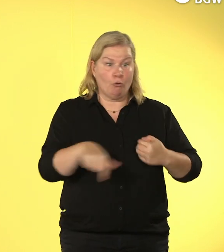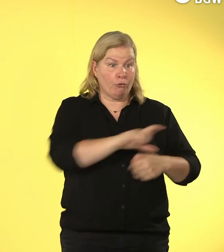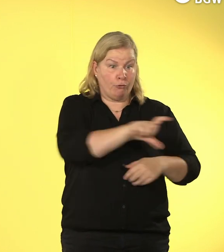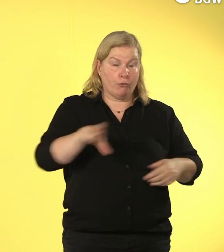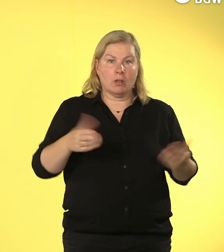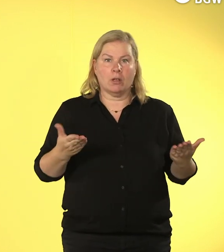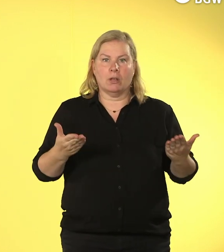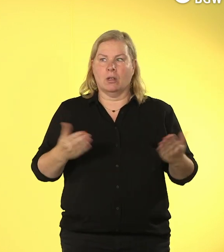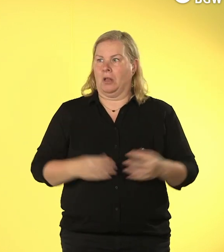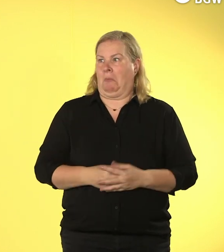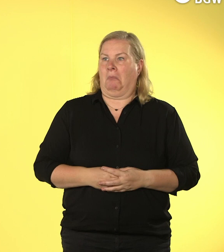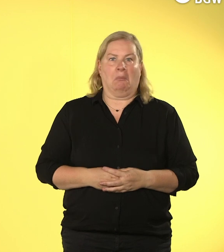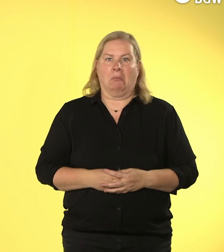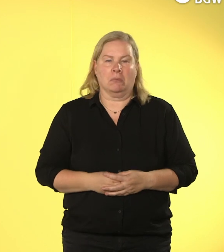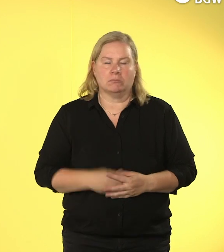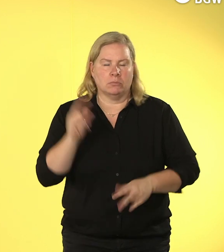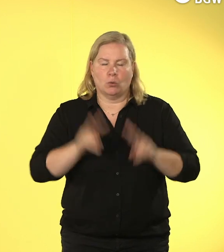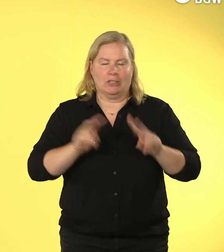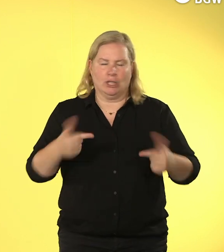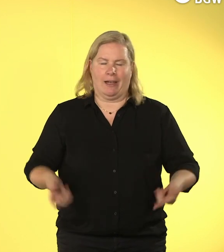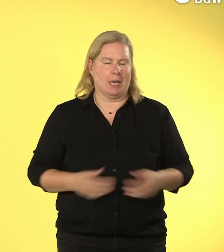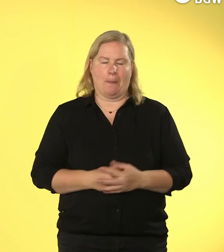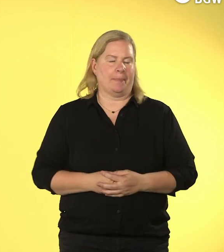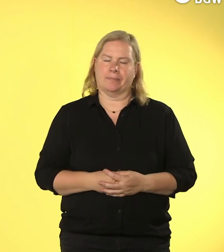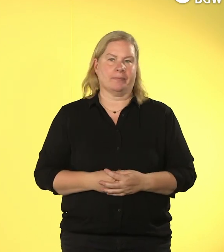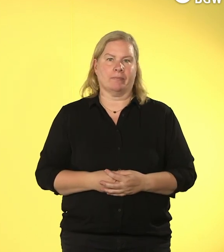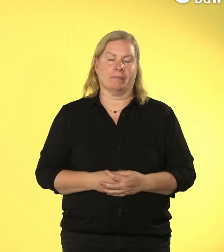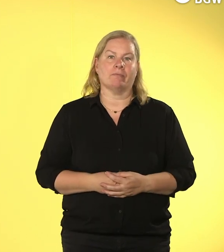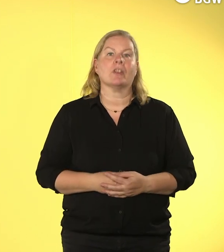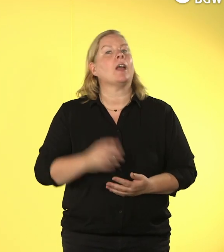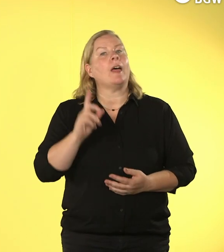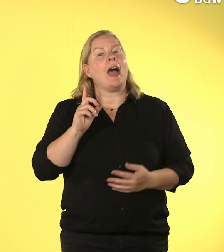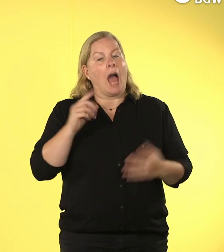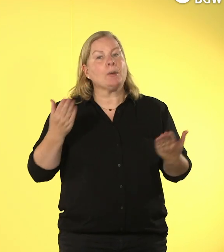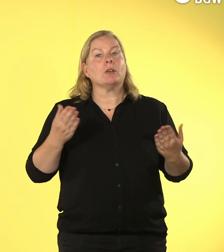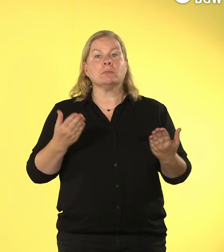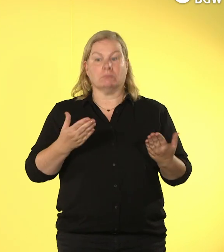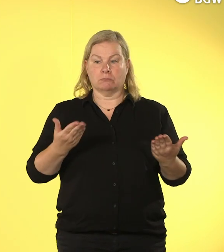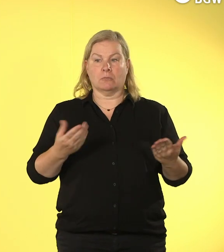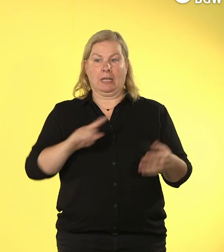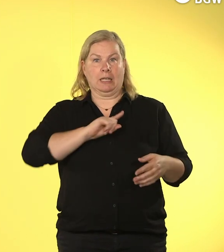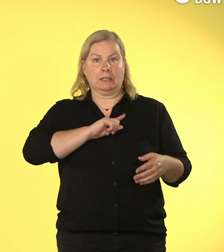Kann ich keinen Unterschied feststellen. Ich erlebe eine respektvolle Führung.